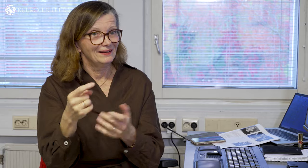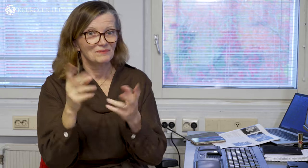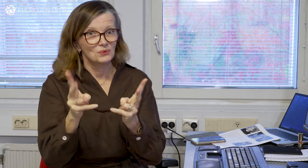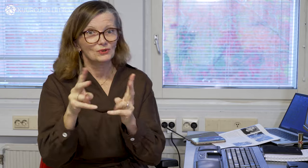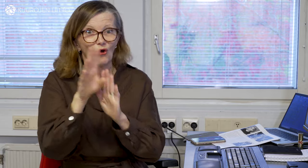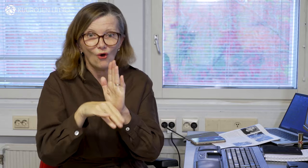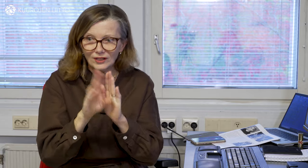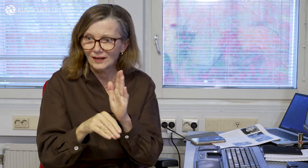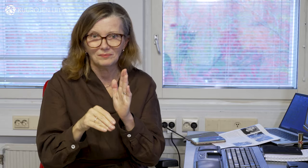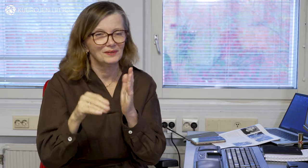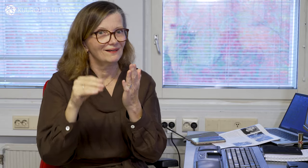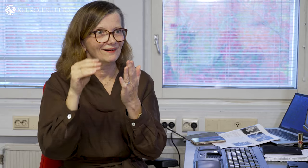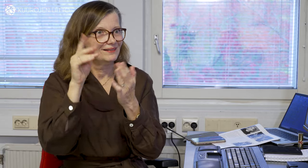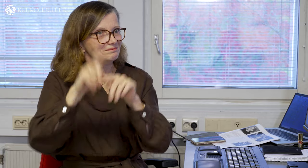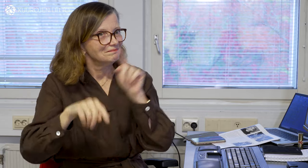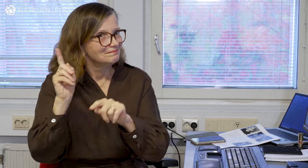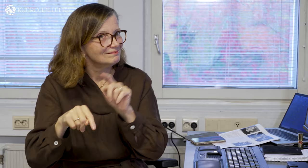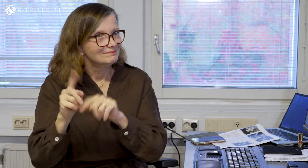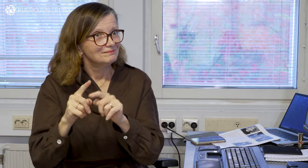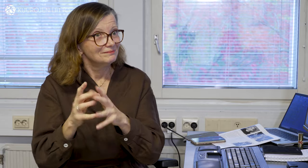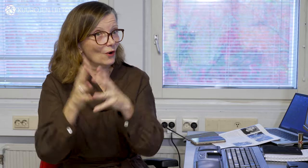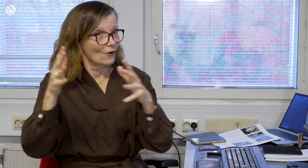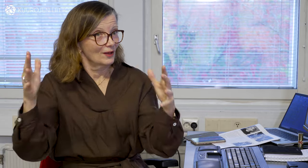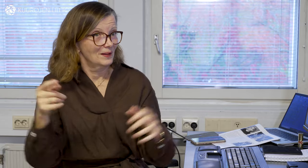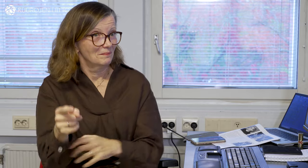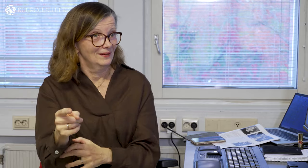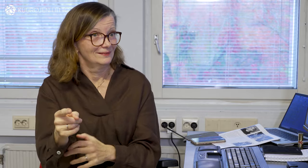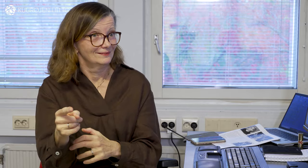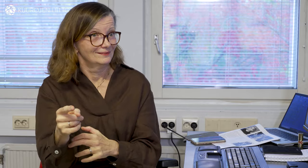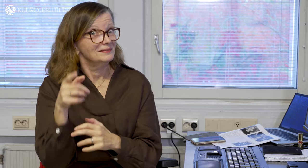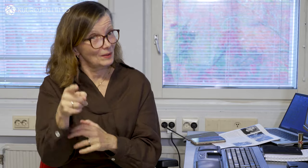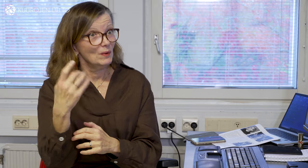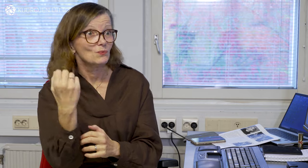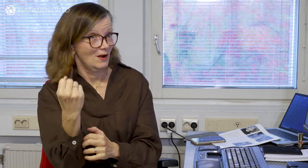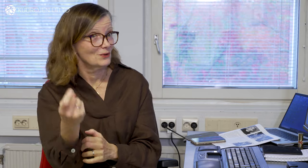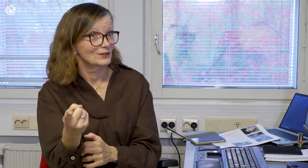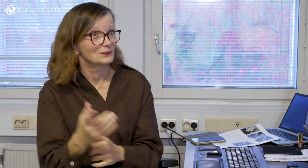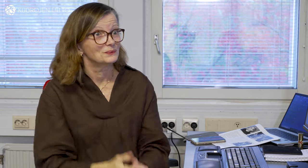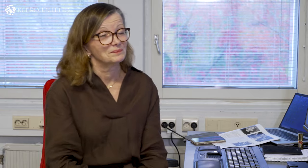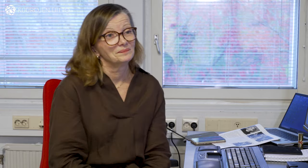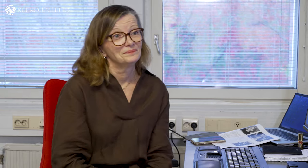Ohjelmia voidaan tehdä monipuolisemmin. Tämä on mahdollisuus.